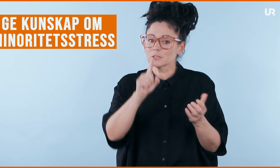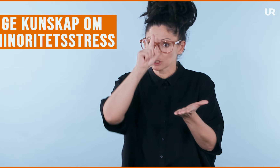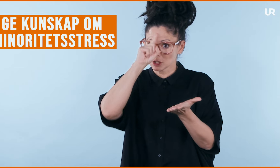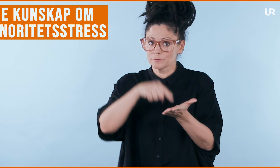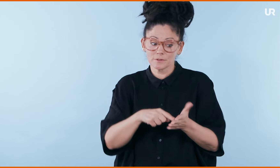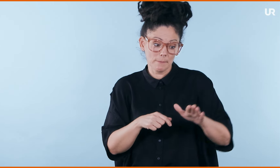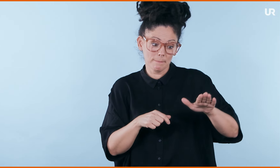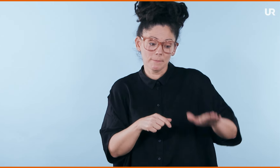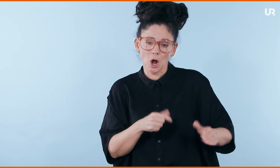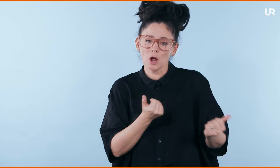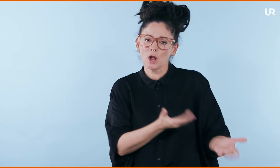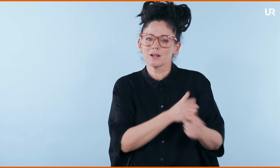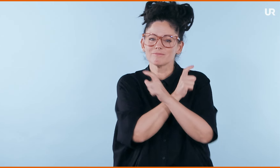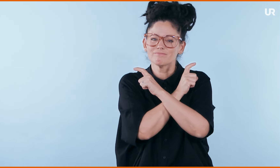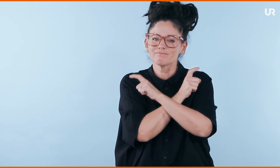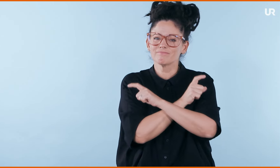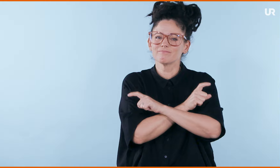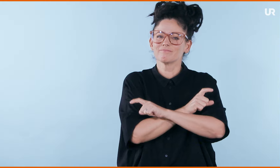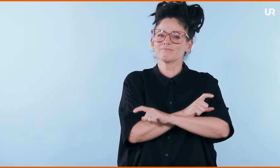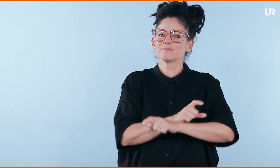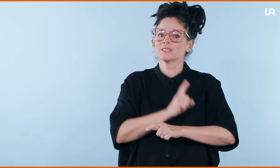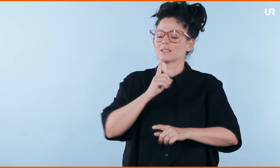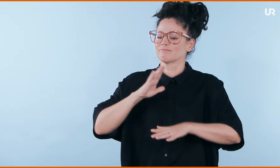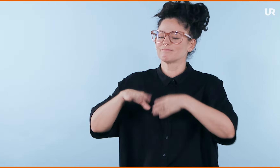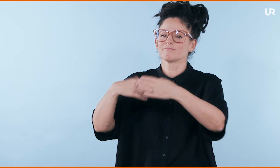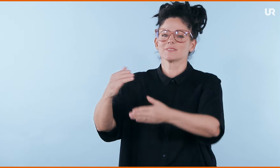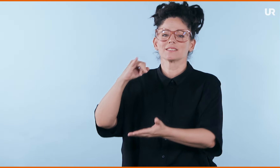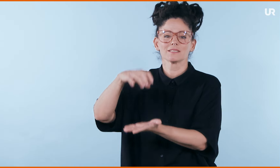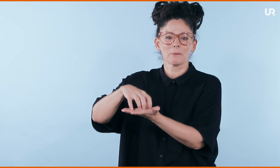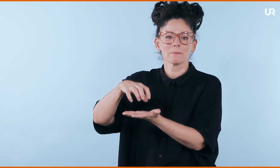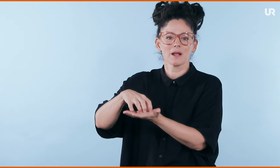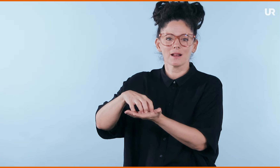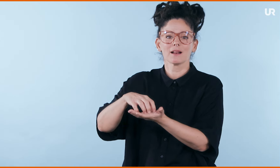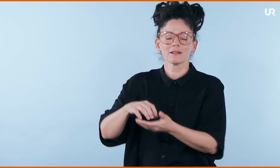Då får barnet bättre förutsättningar till att klara sig i samhället.